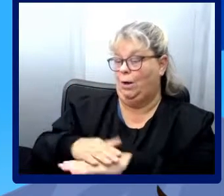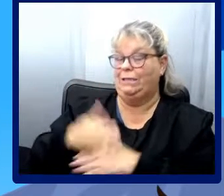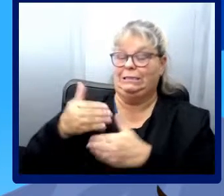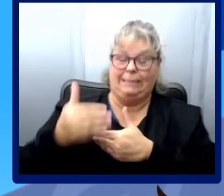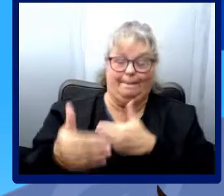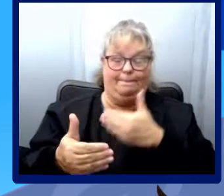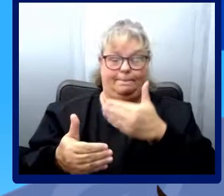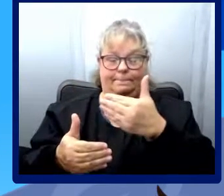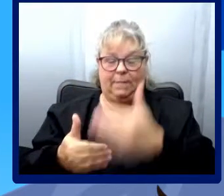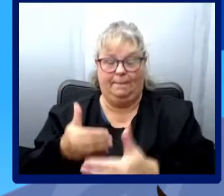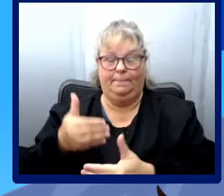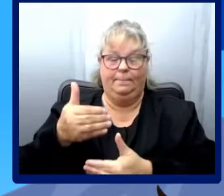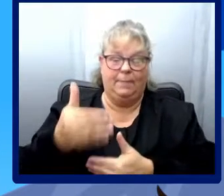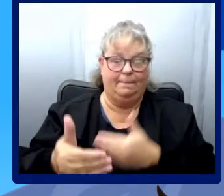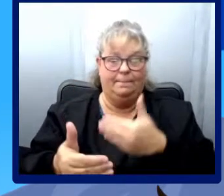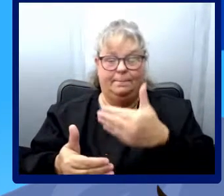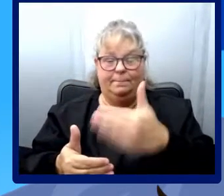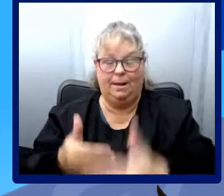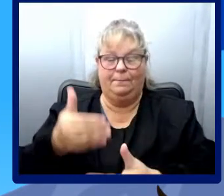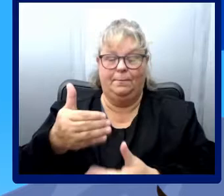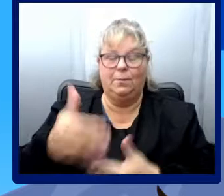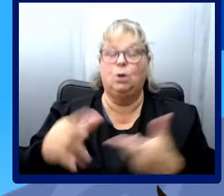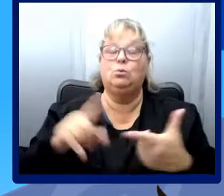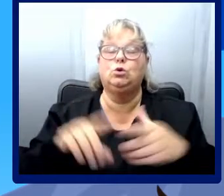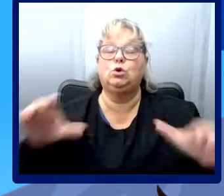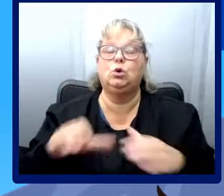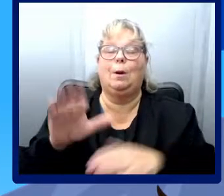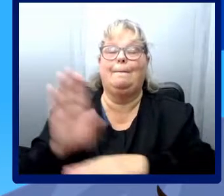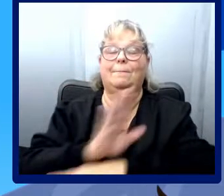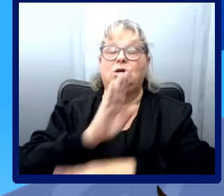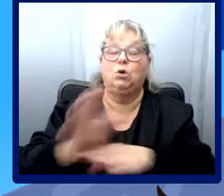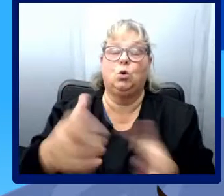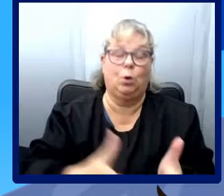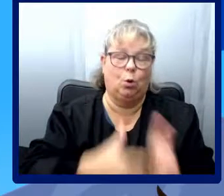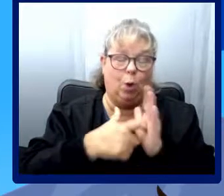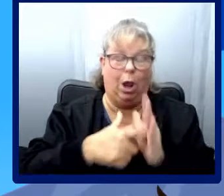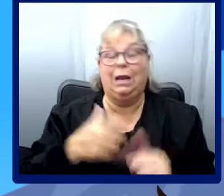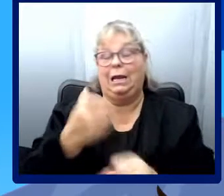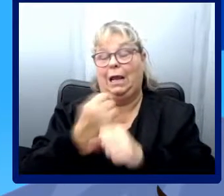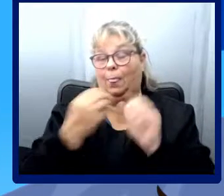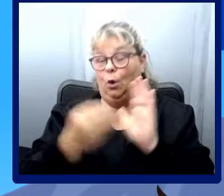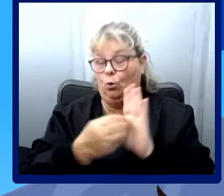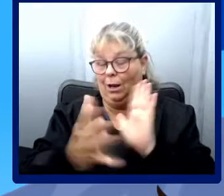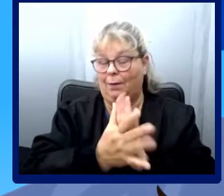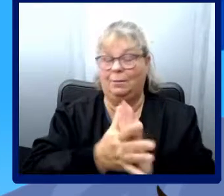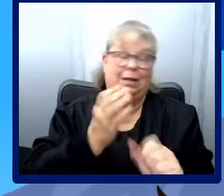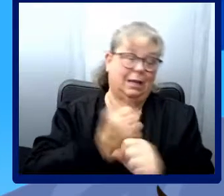para completar los requisitos de la empresa, como crear un registro, recopilar información o actualizar el registro.